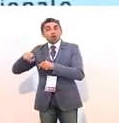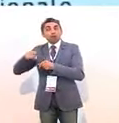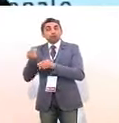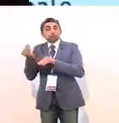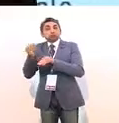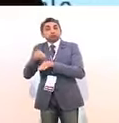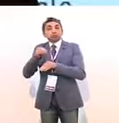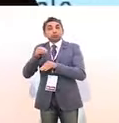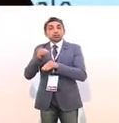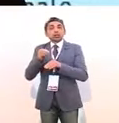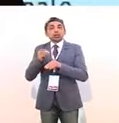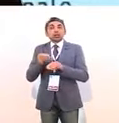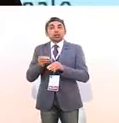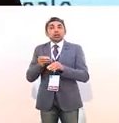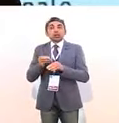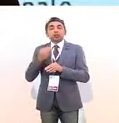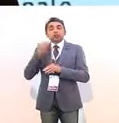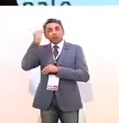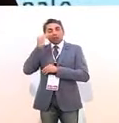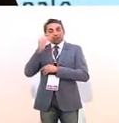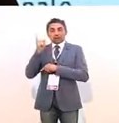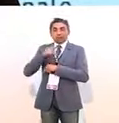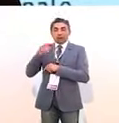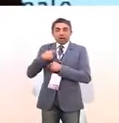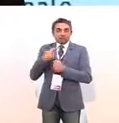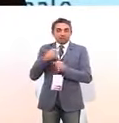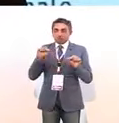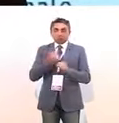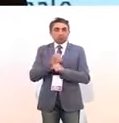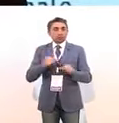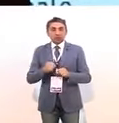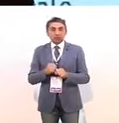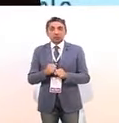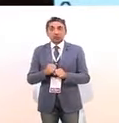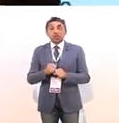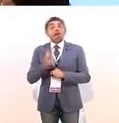più in tre anni grazie al Jobs Act, pensa tutto il male possibile. Perché è vero che